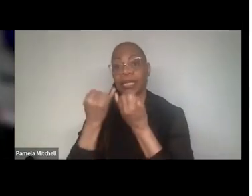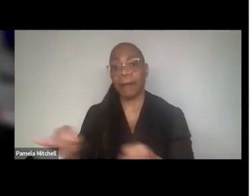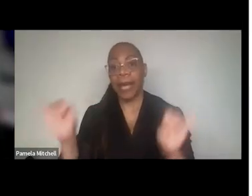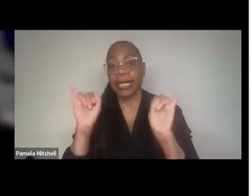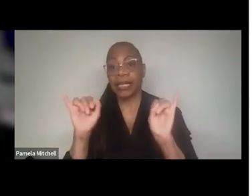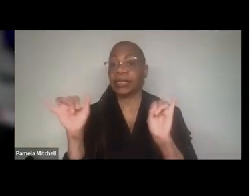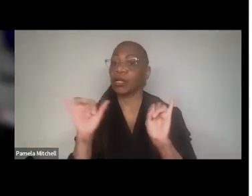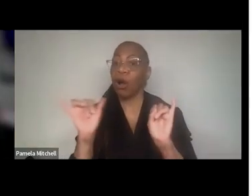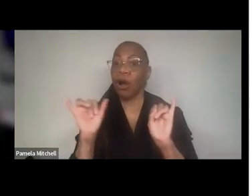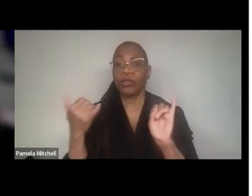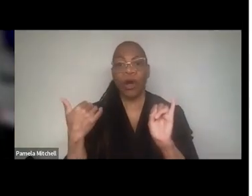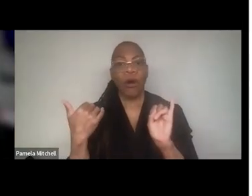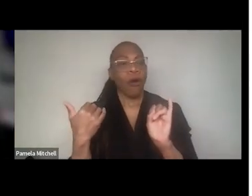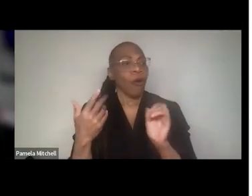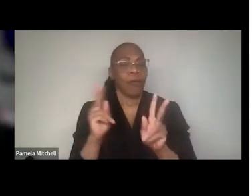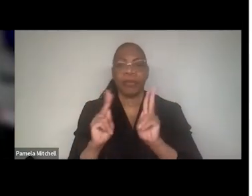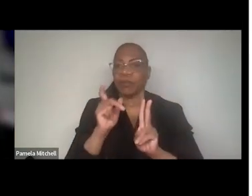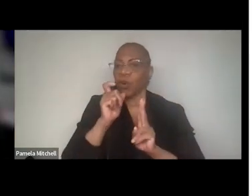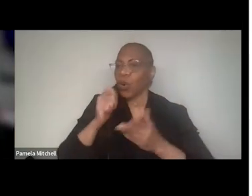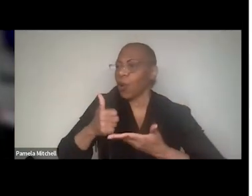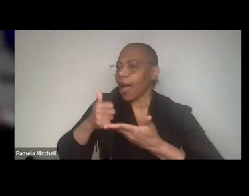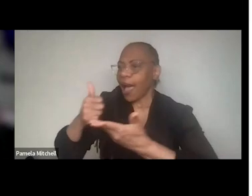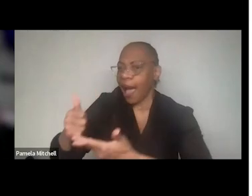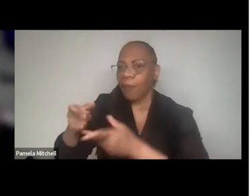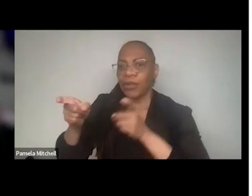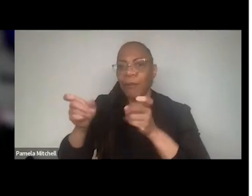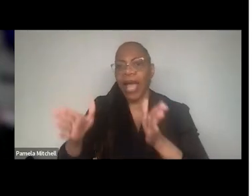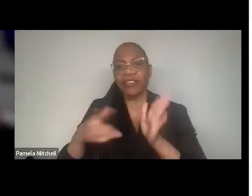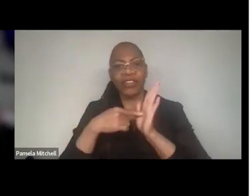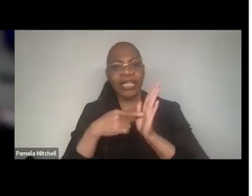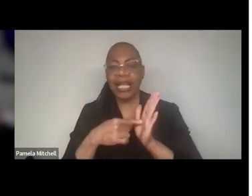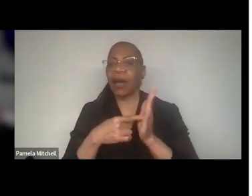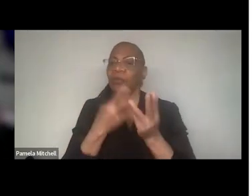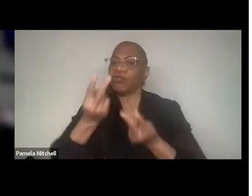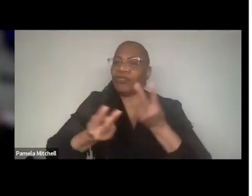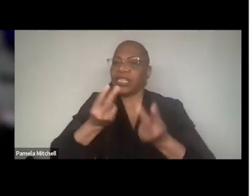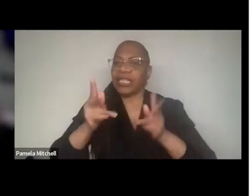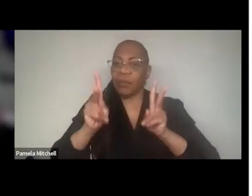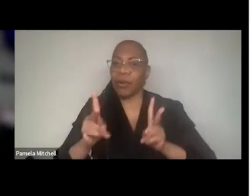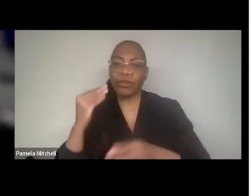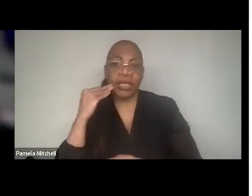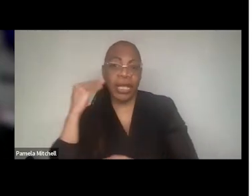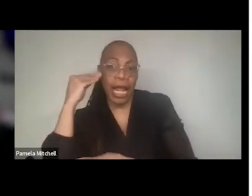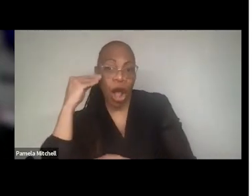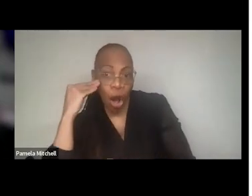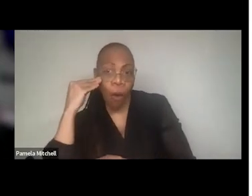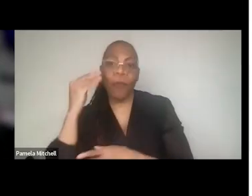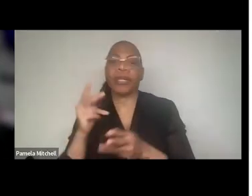pueden tener manejo de la ira, pueden tener personas que vienen a su hogar como parte de un programa de exención, que ayudan con sus actividades de la vida diaria.